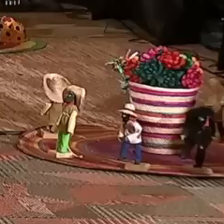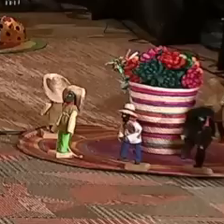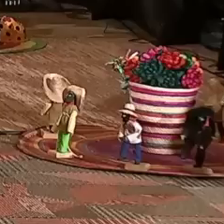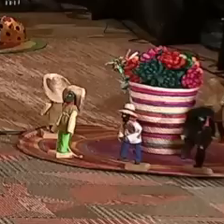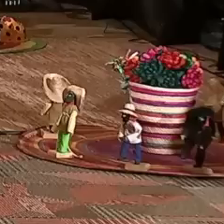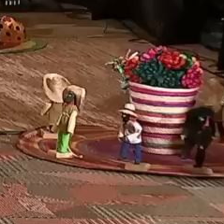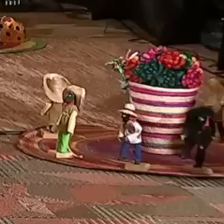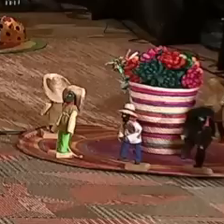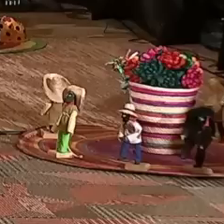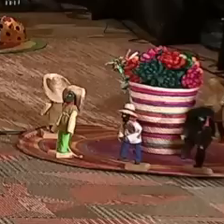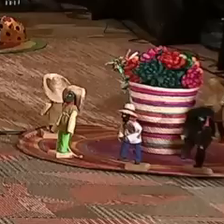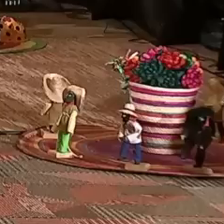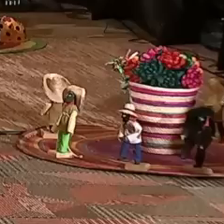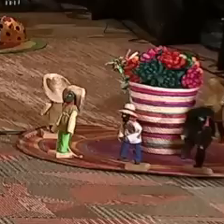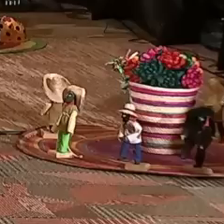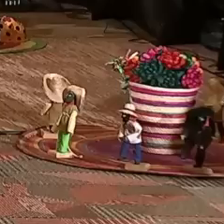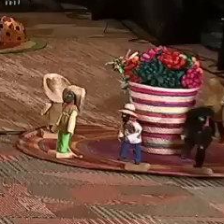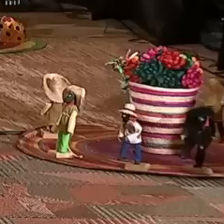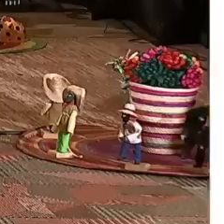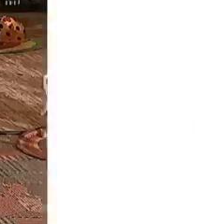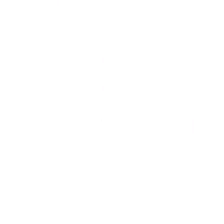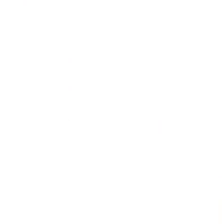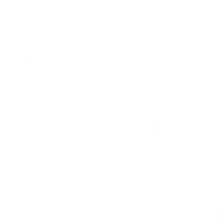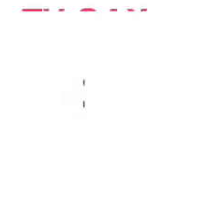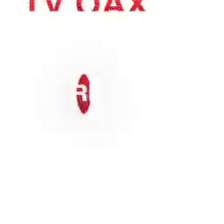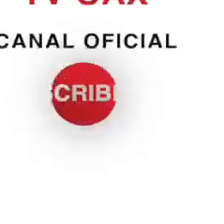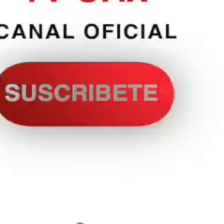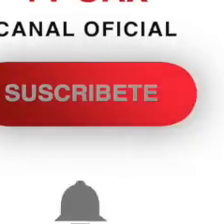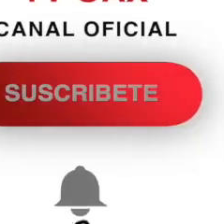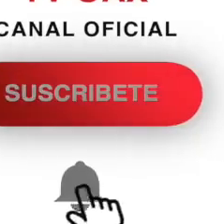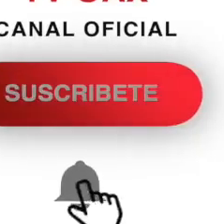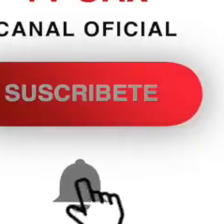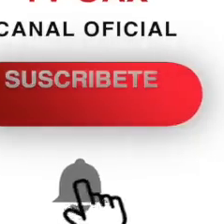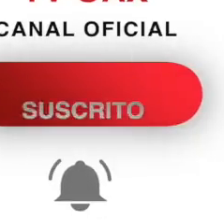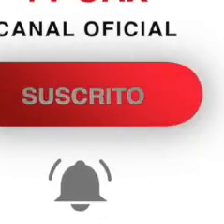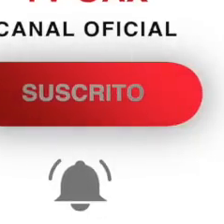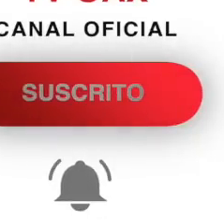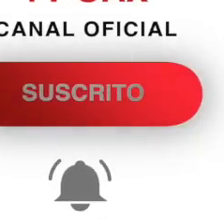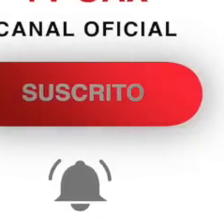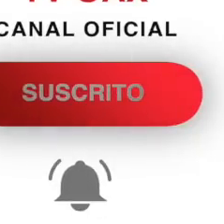seguridad pública licenciado Omar García harp